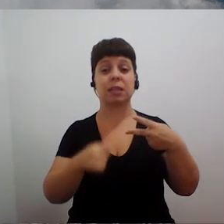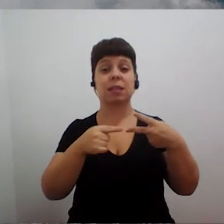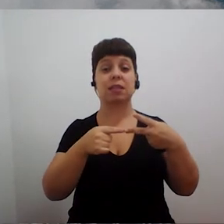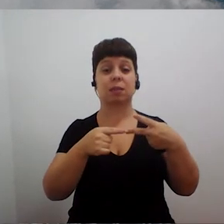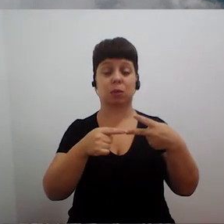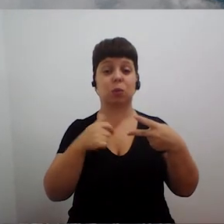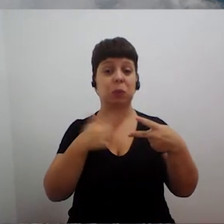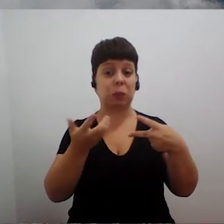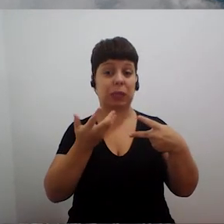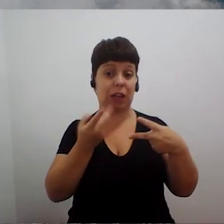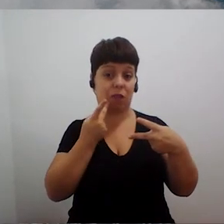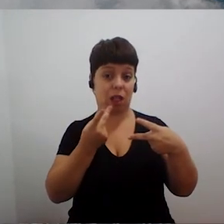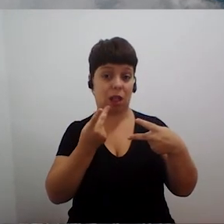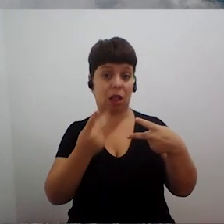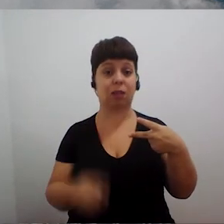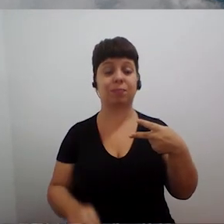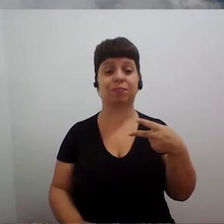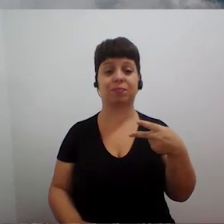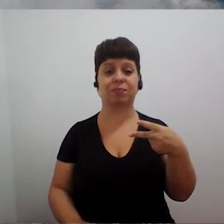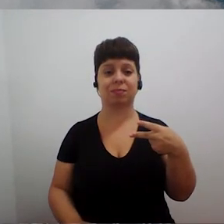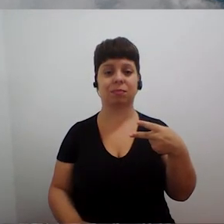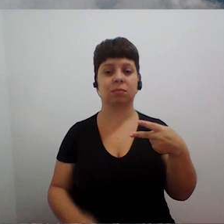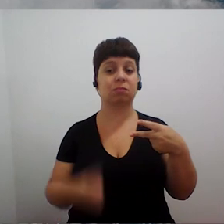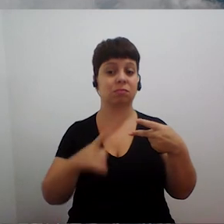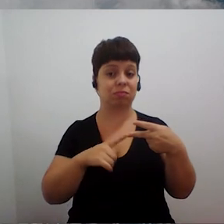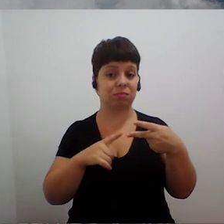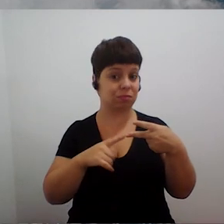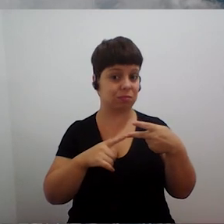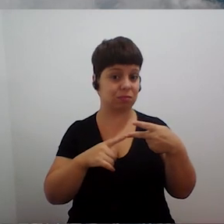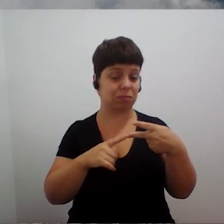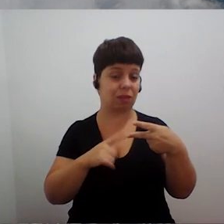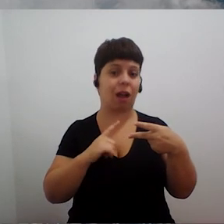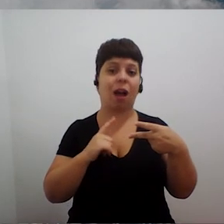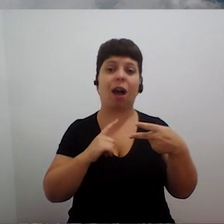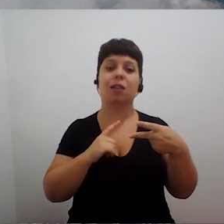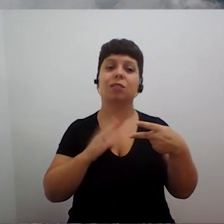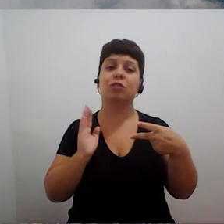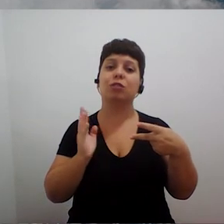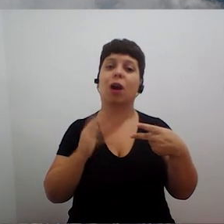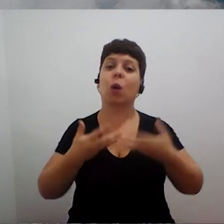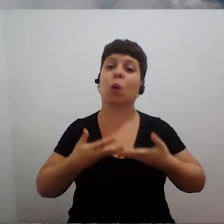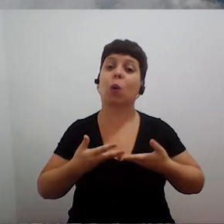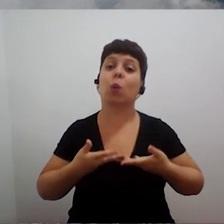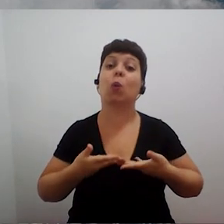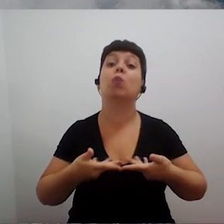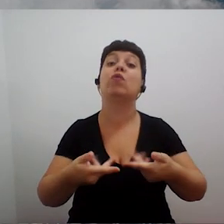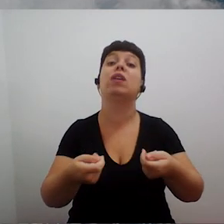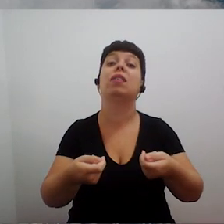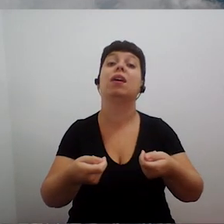O segundo elemento que eu gostaria de frisar é que a partir daí, nós somos convidados a assumir os mais